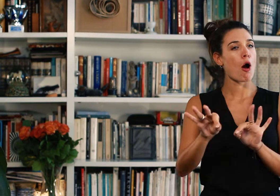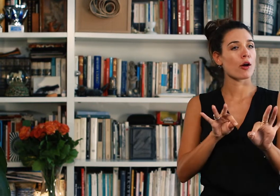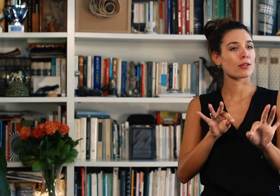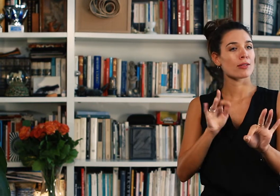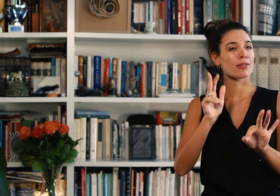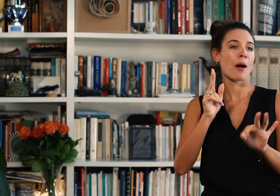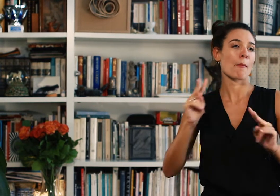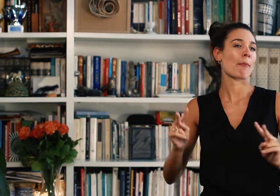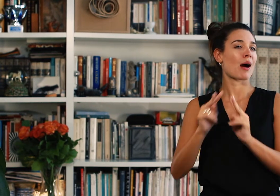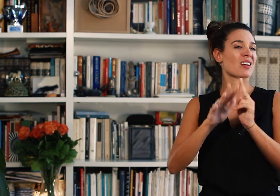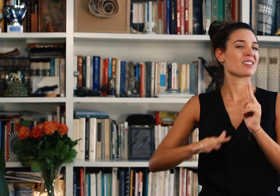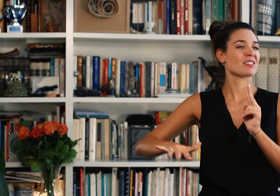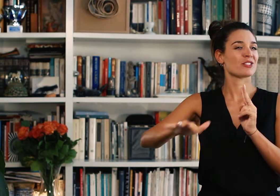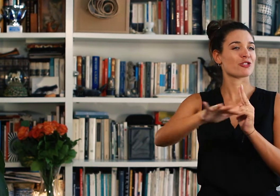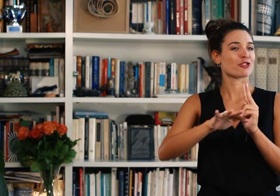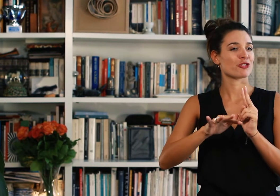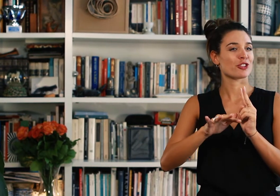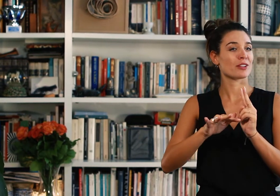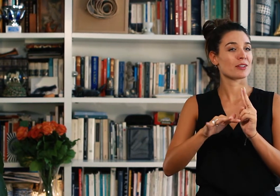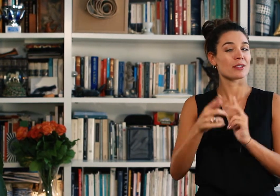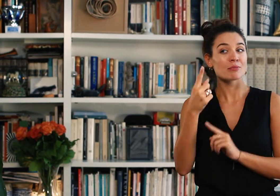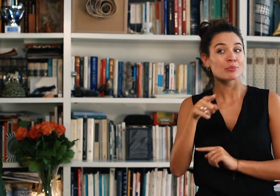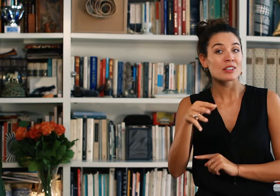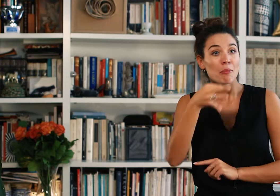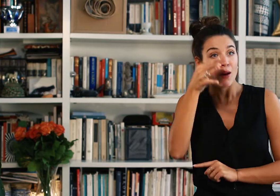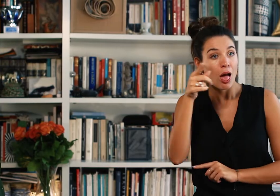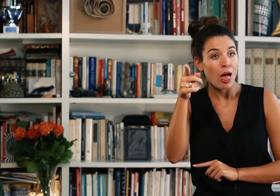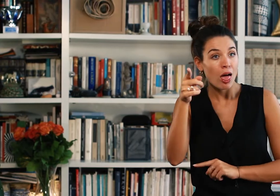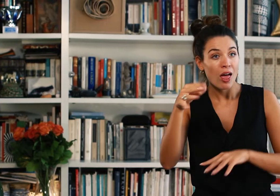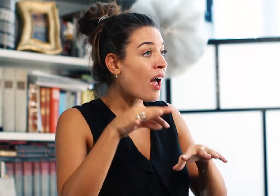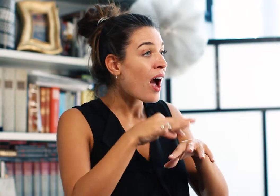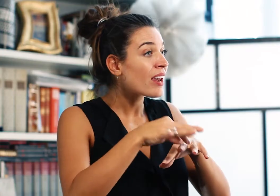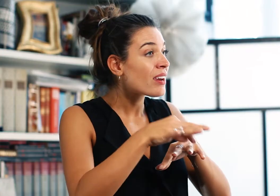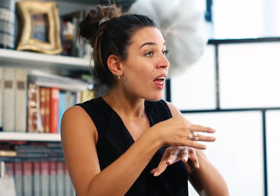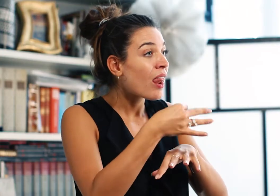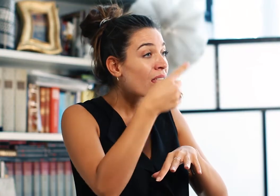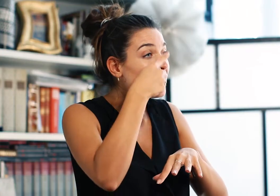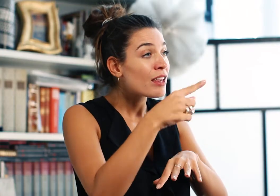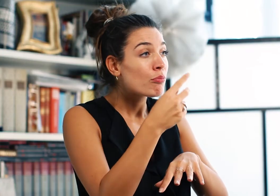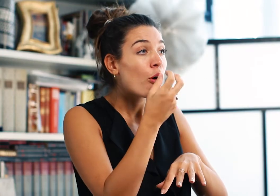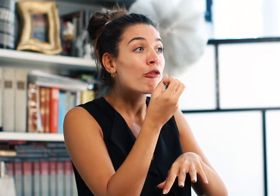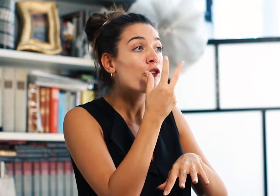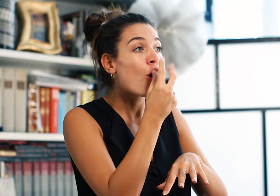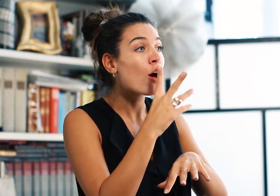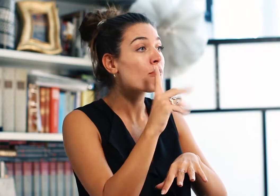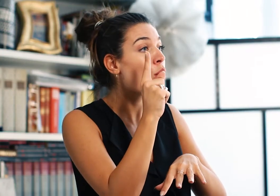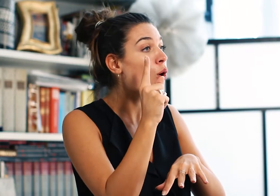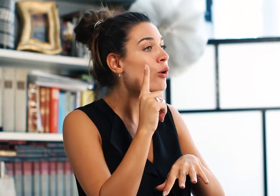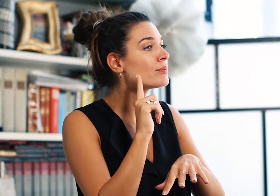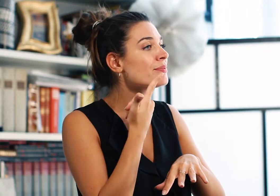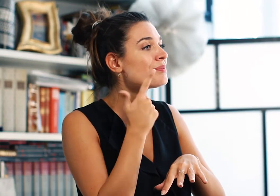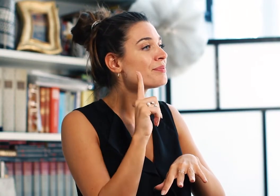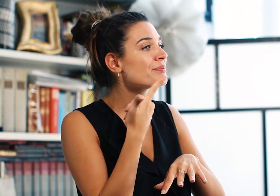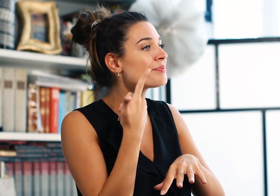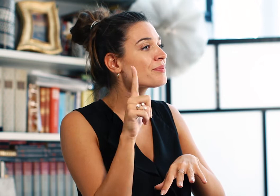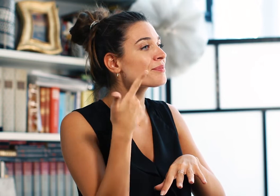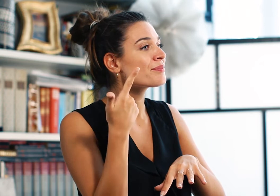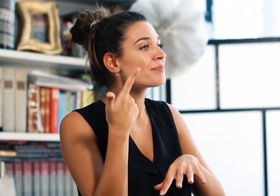Non aveva anelli di fiori blu nelle dita. Si sedette di fronte a Hervè Joncour, senza